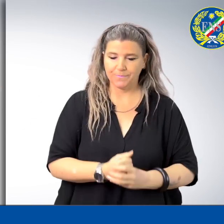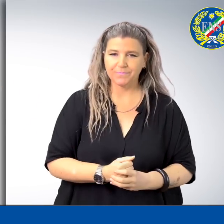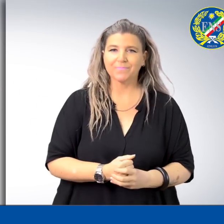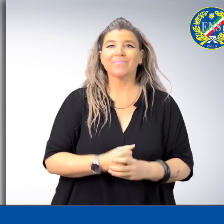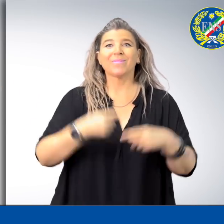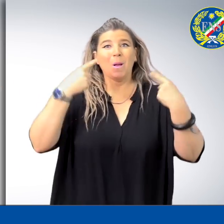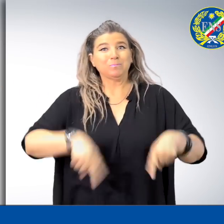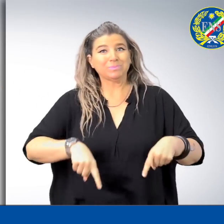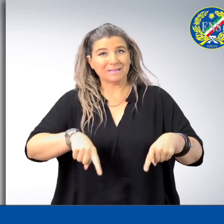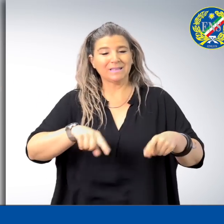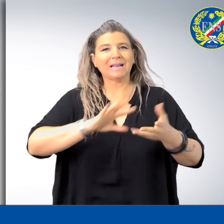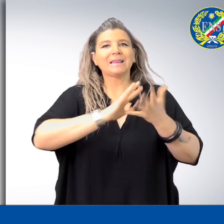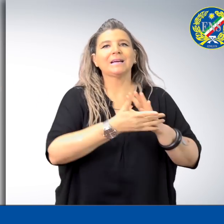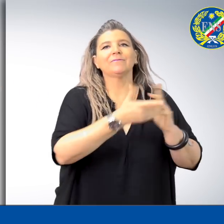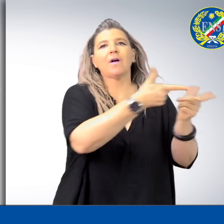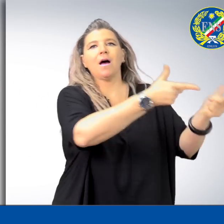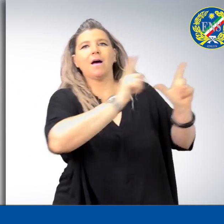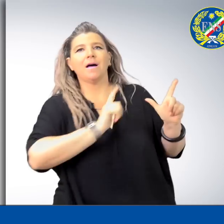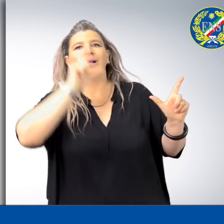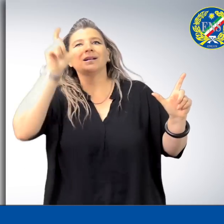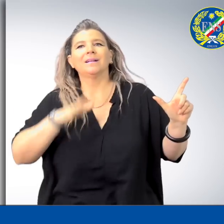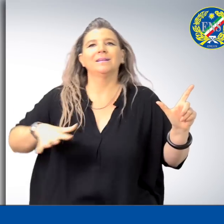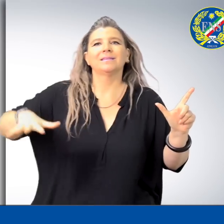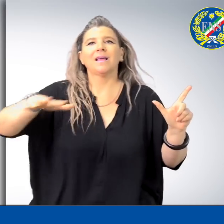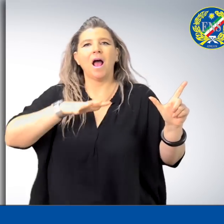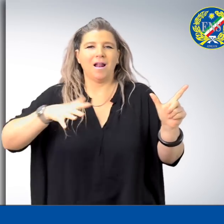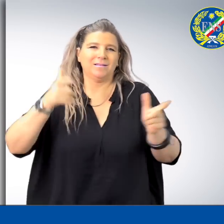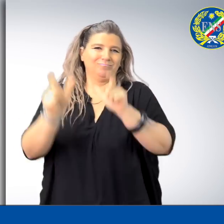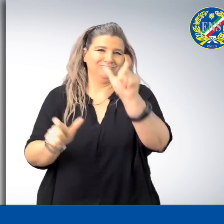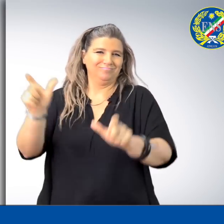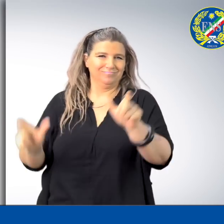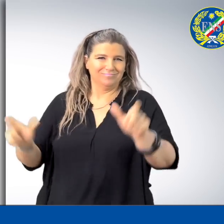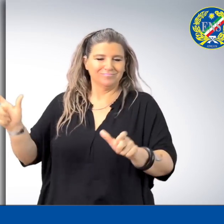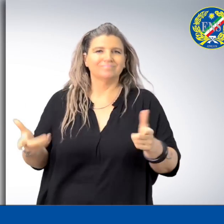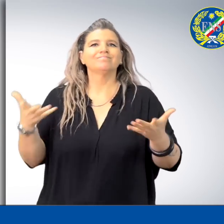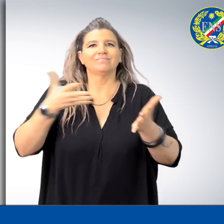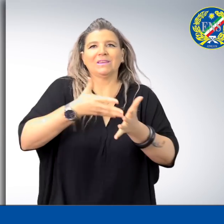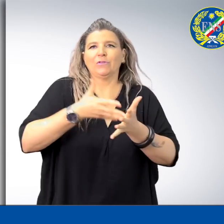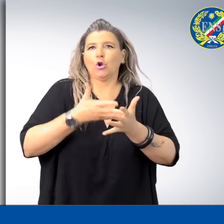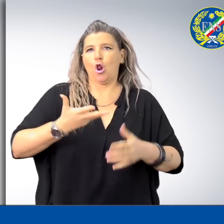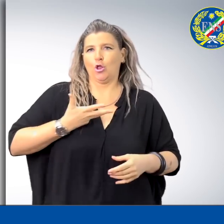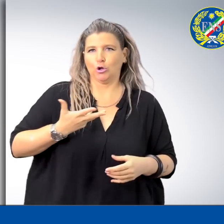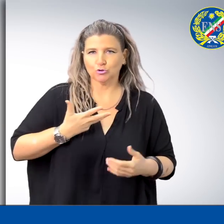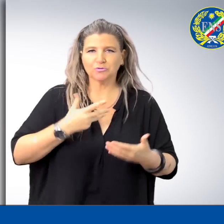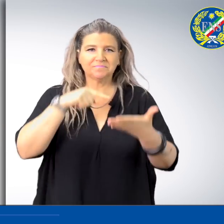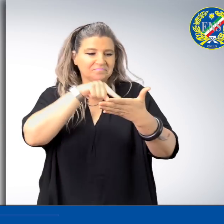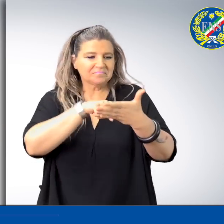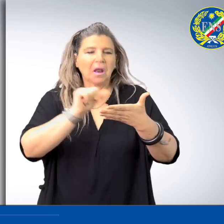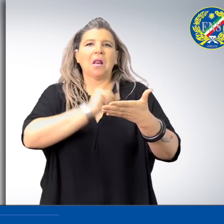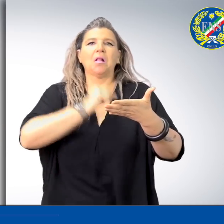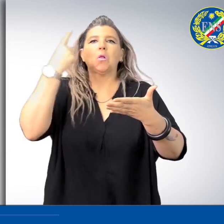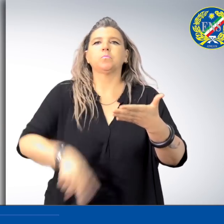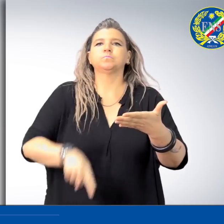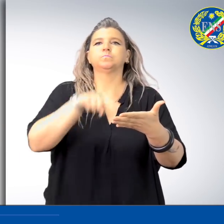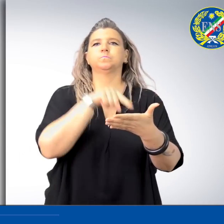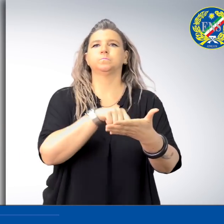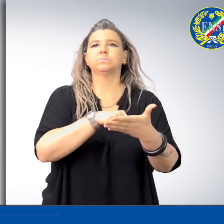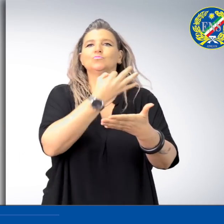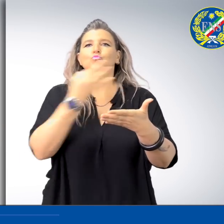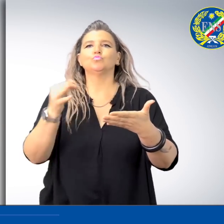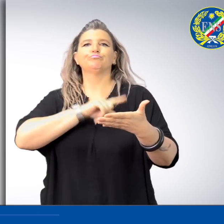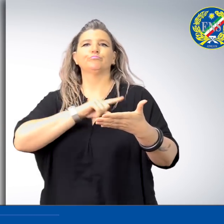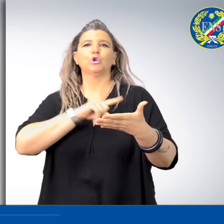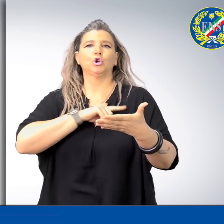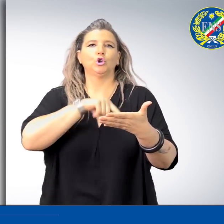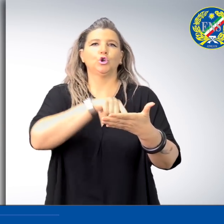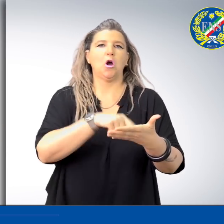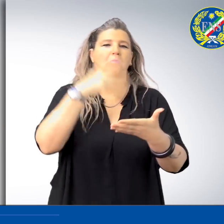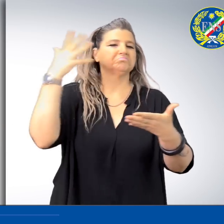Questo diventa un problema di difficoltà a capire i codici della patente.